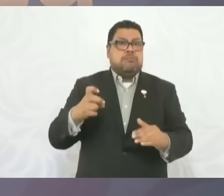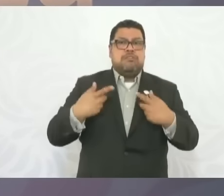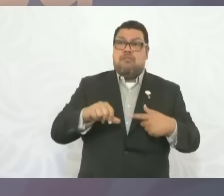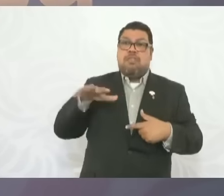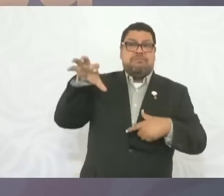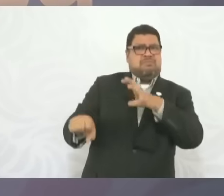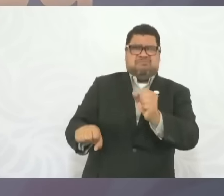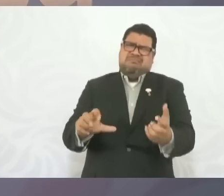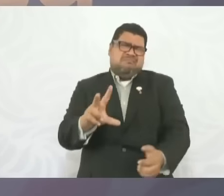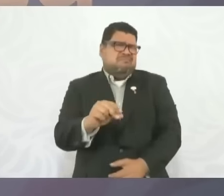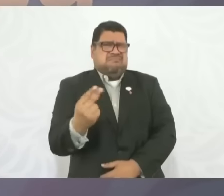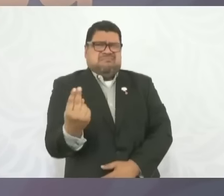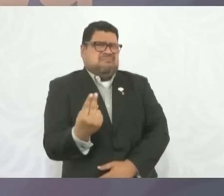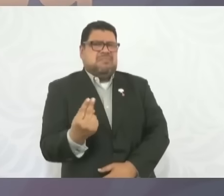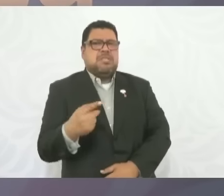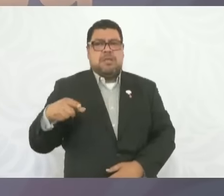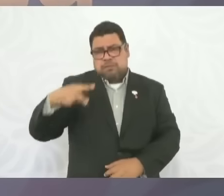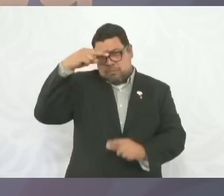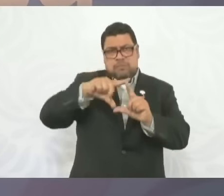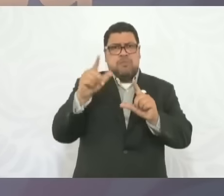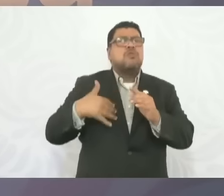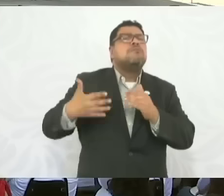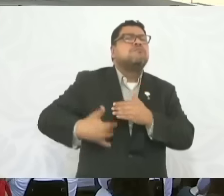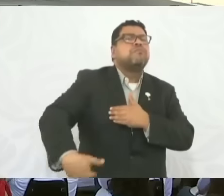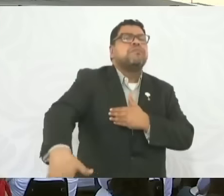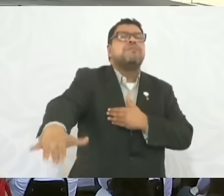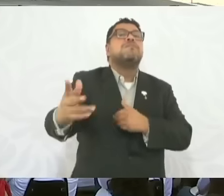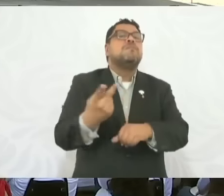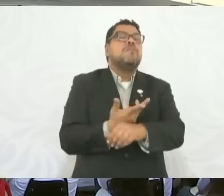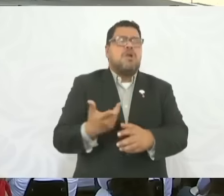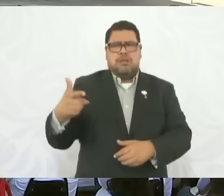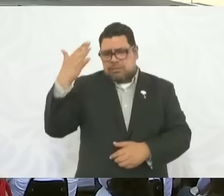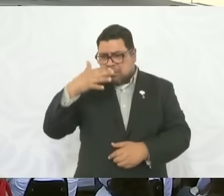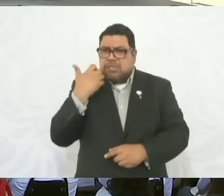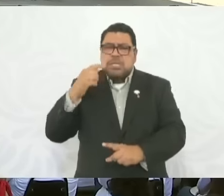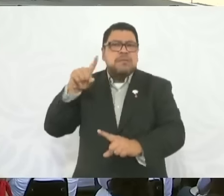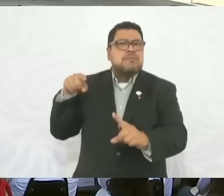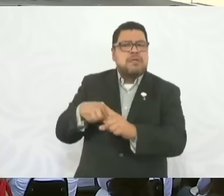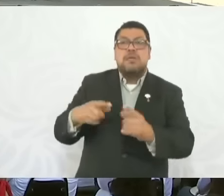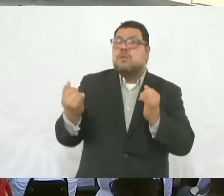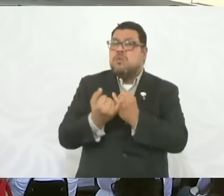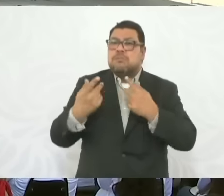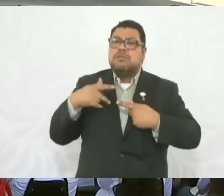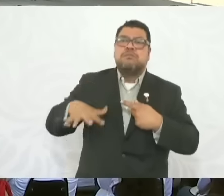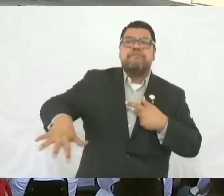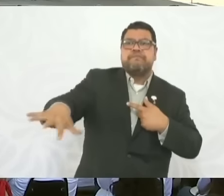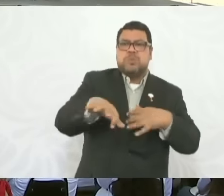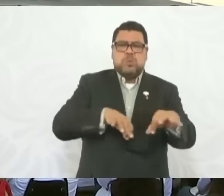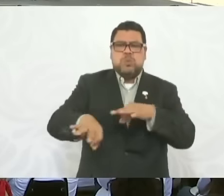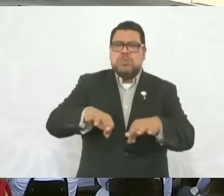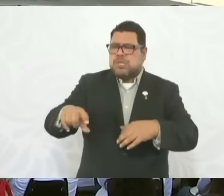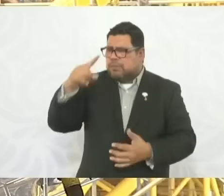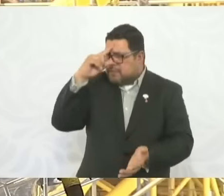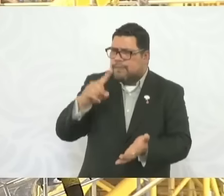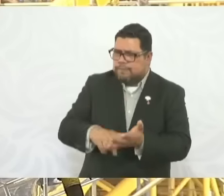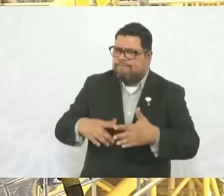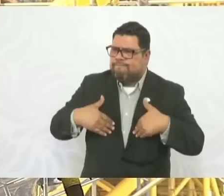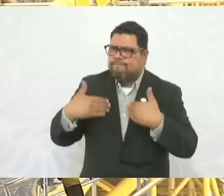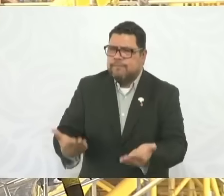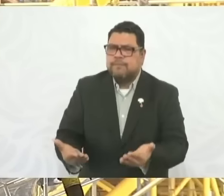trataba del futuro de la nación. Creía además en los trabajadores mexicanos, creía en sus técnicos,